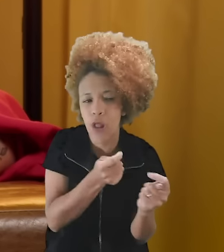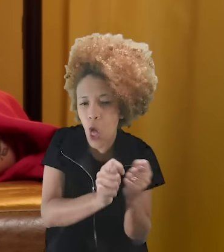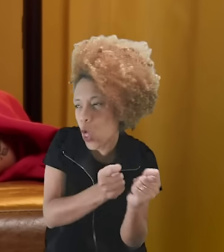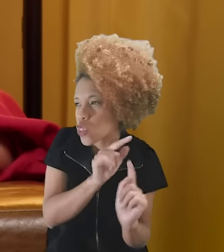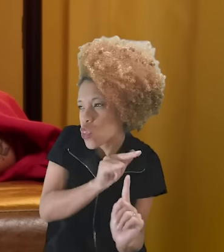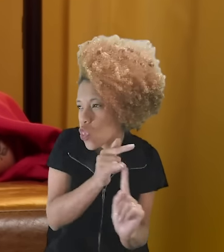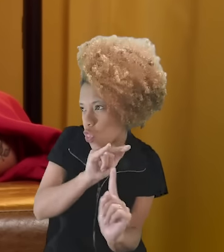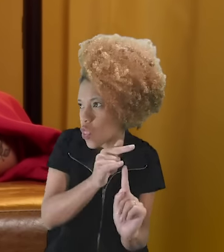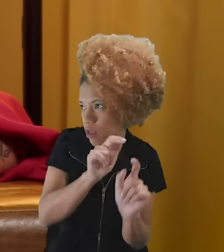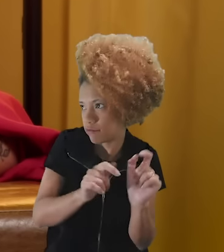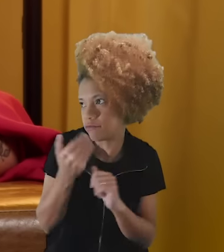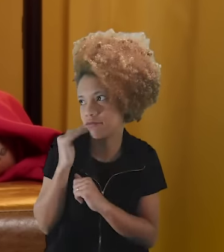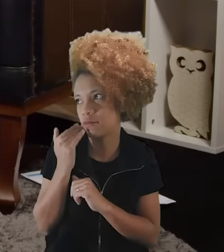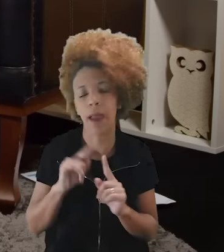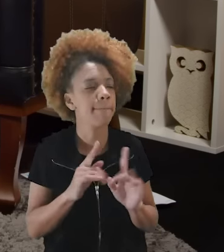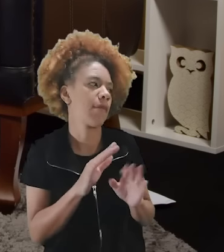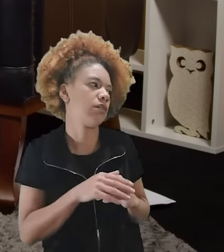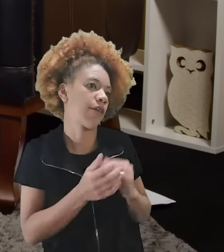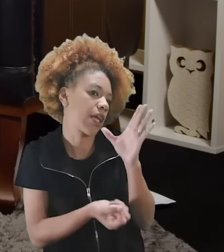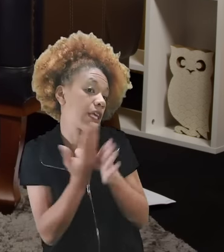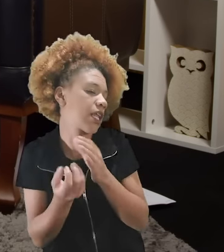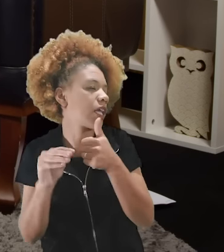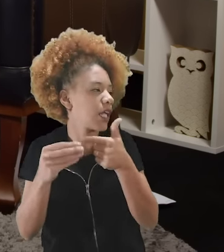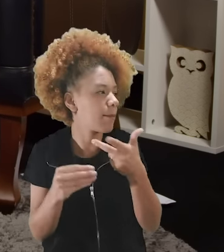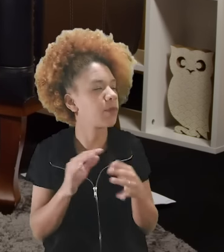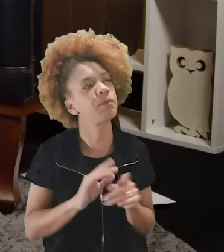público de qualquer maneira tá o entretenimento que você vai criando e agora vou na pergunta que